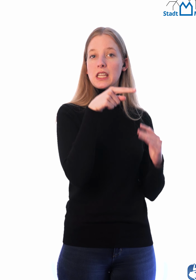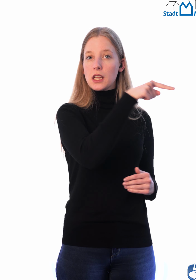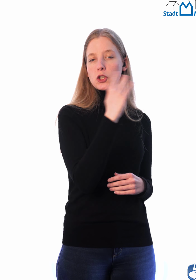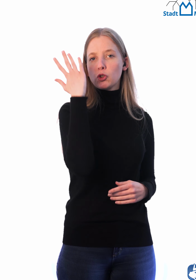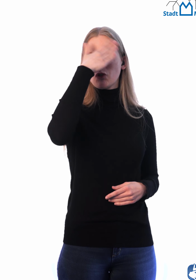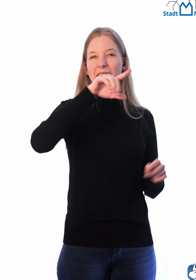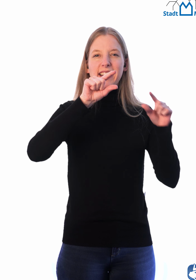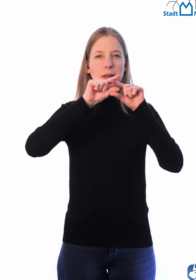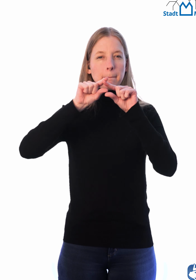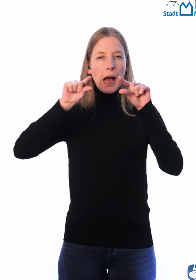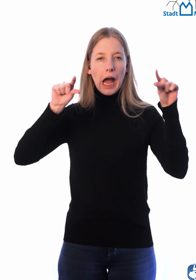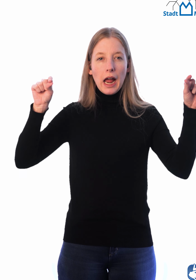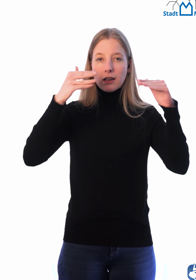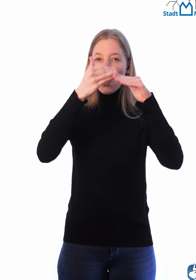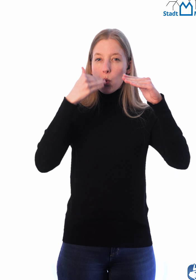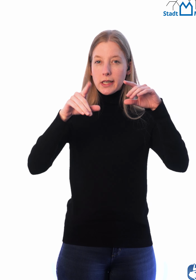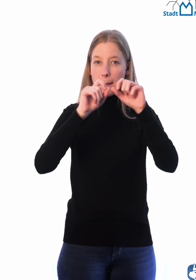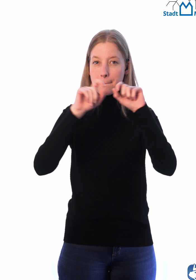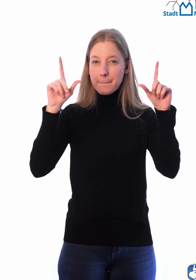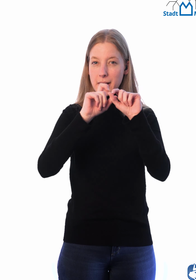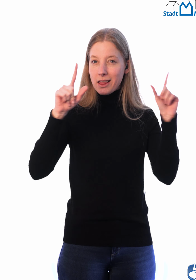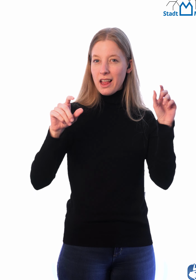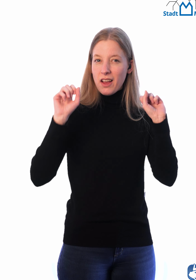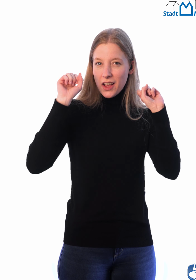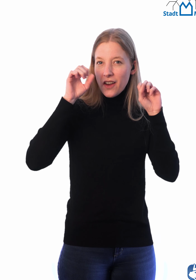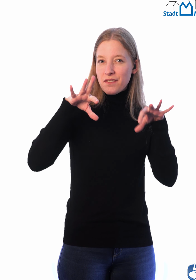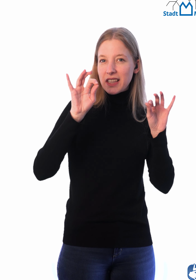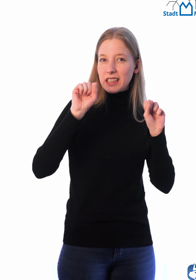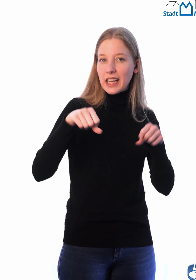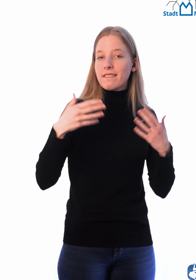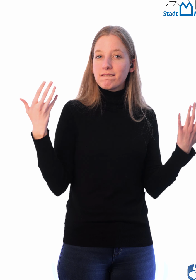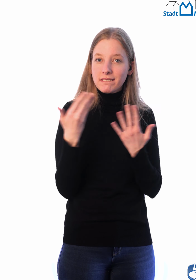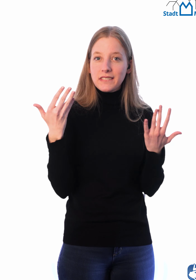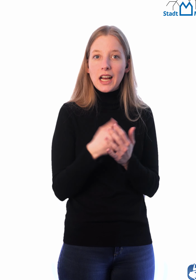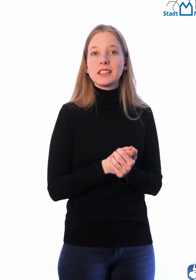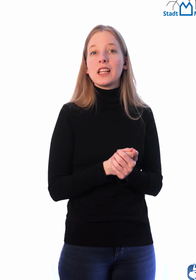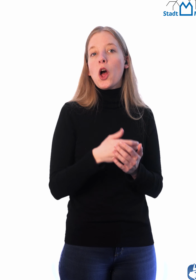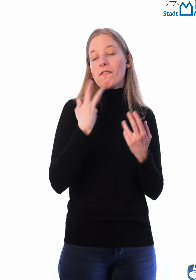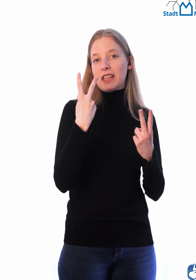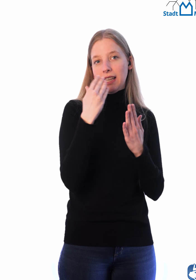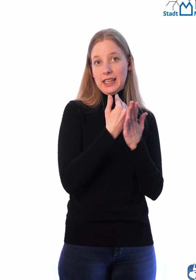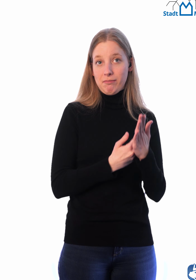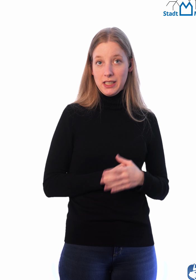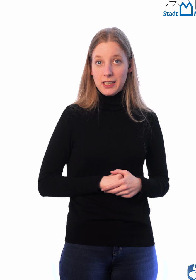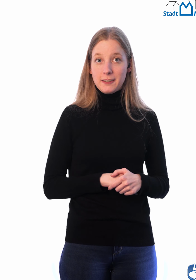Im schwarzen Balken unter den Bildern finden Sie wichtige Termine.